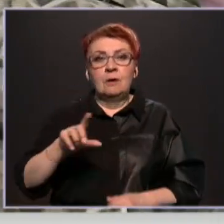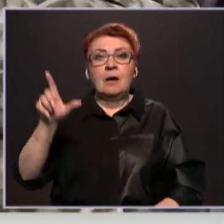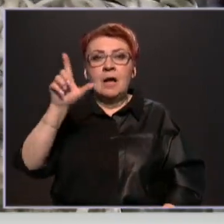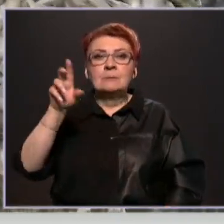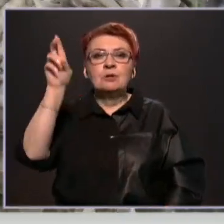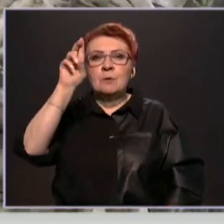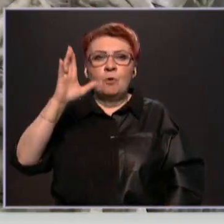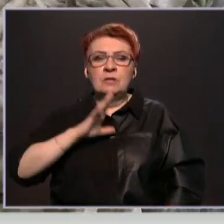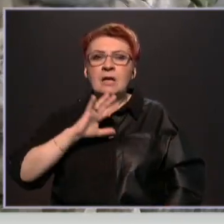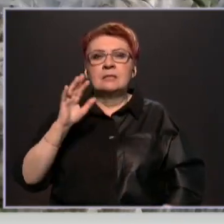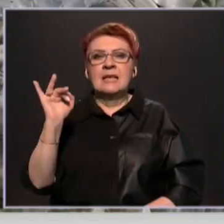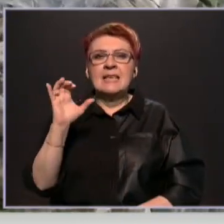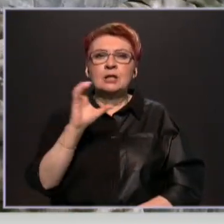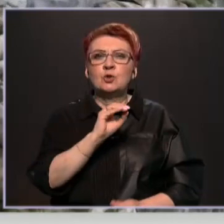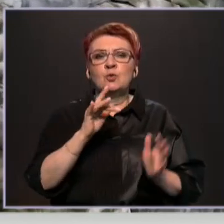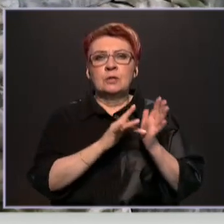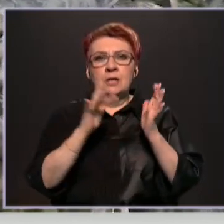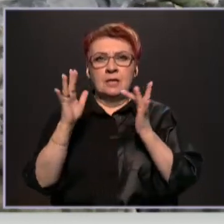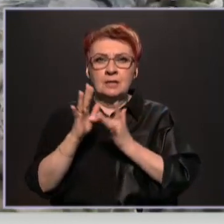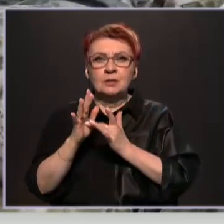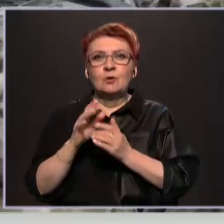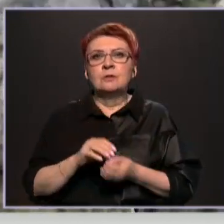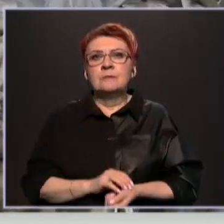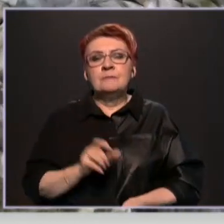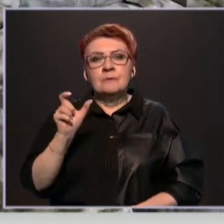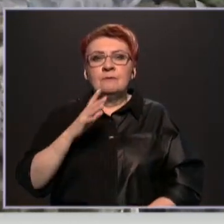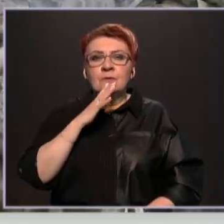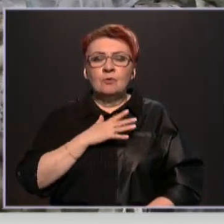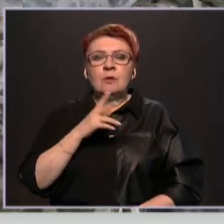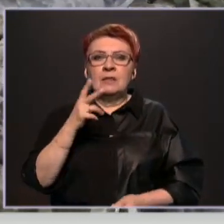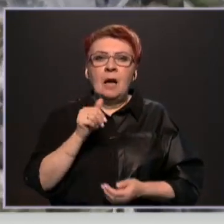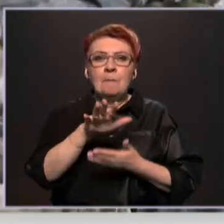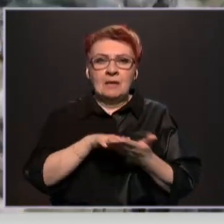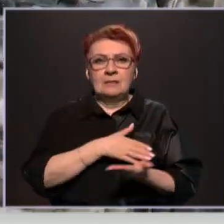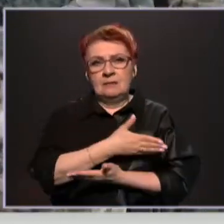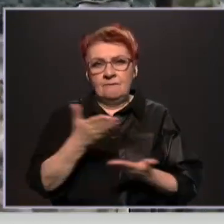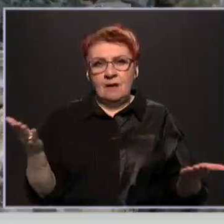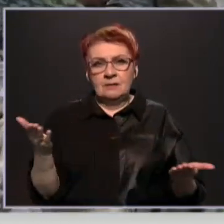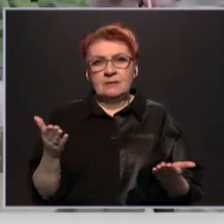Бог наш Иисус Христос благодати щедротами человека Люди Да простит вас чадо воины